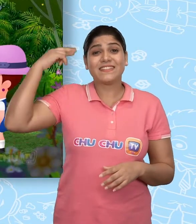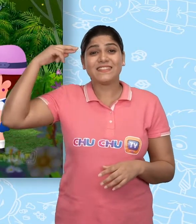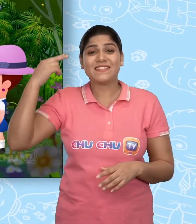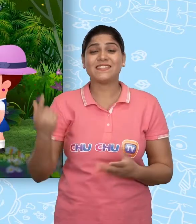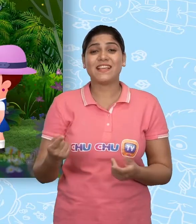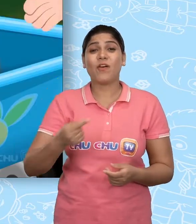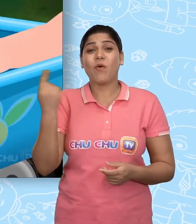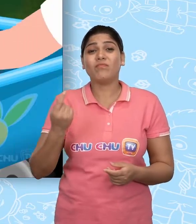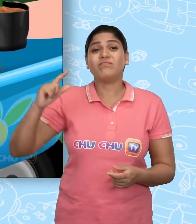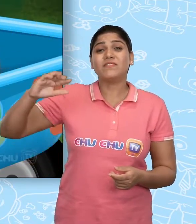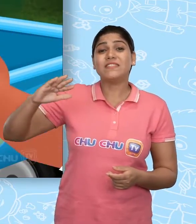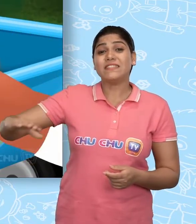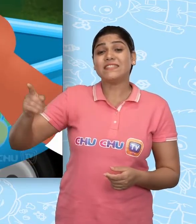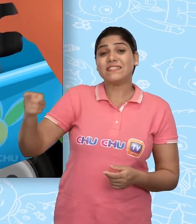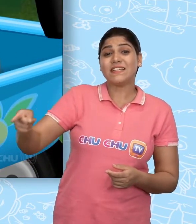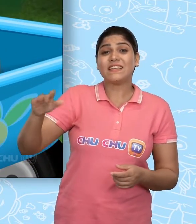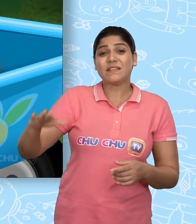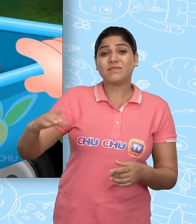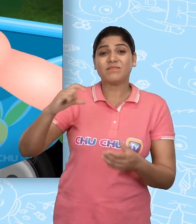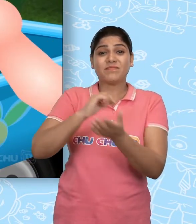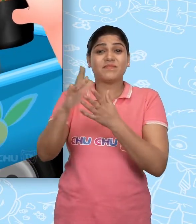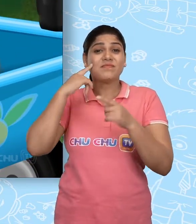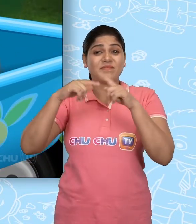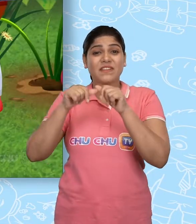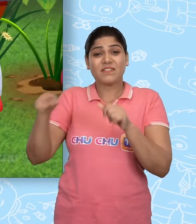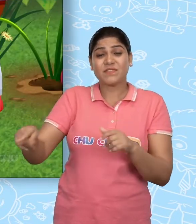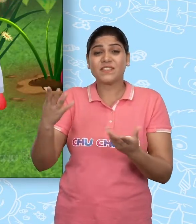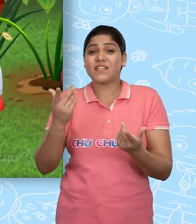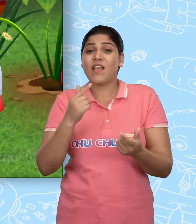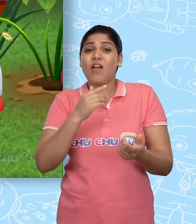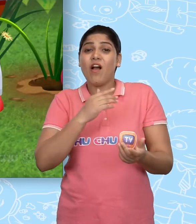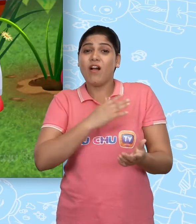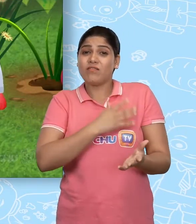इसलिए Chika ही वो बच्चा था जिसे बगीचे में नहीं जाने दिया गया.